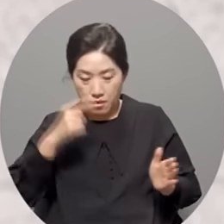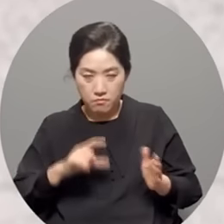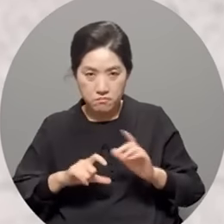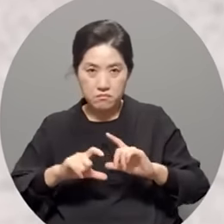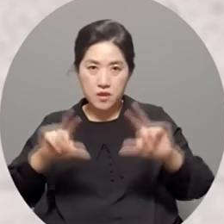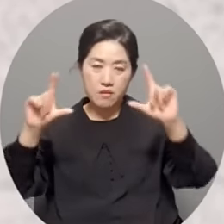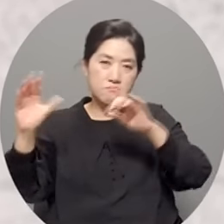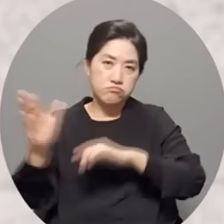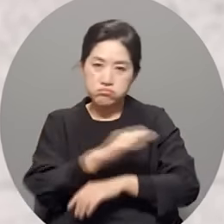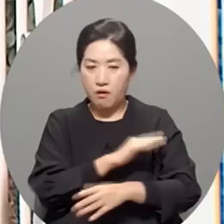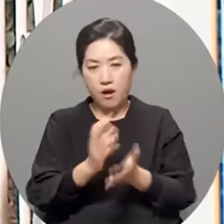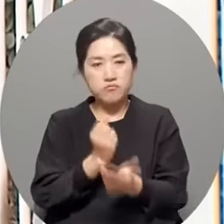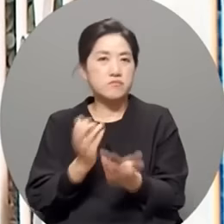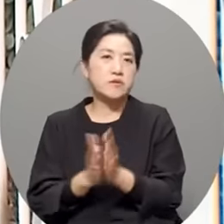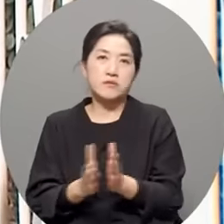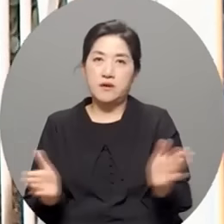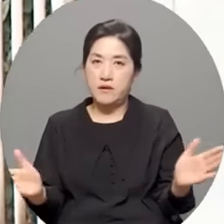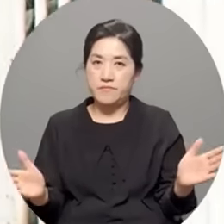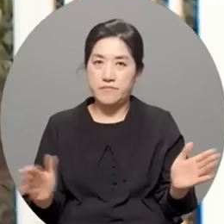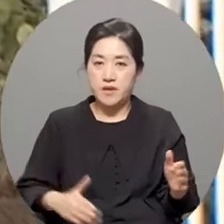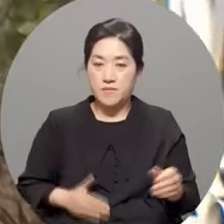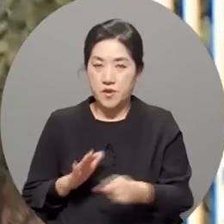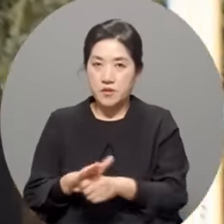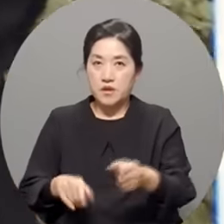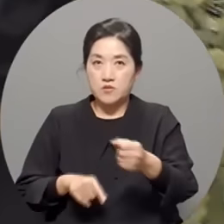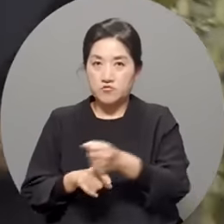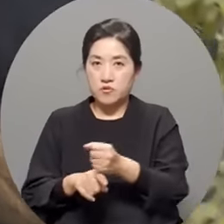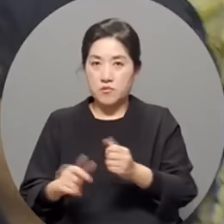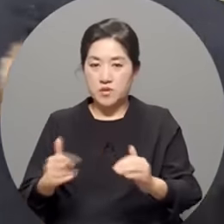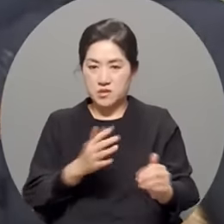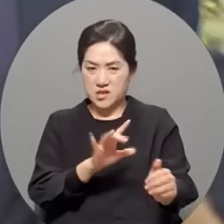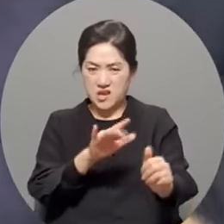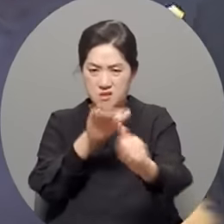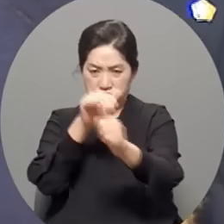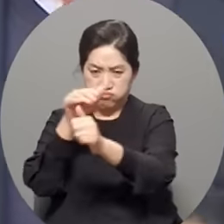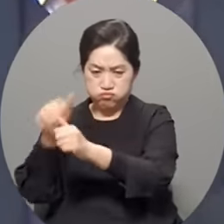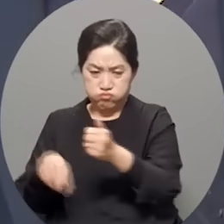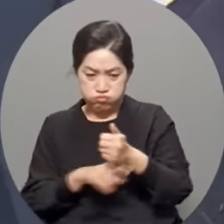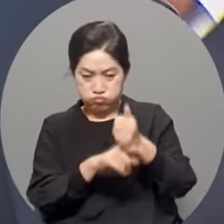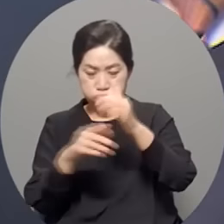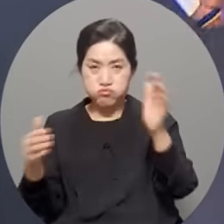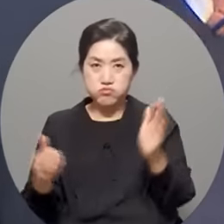보직 해임된 당일 군 검찰은 박 대령을입건했고 다음 날에는 압수수색까지 진행했습니다.